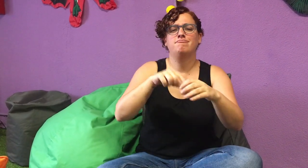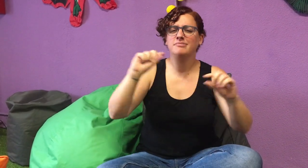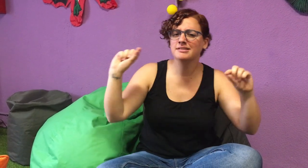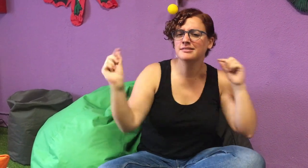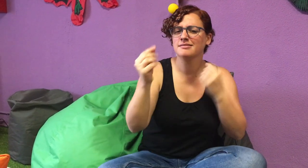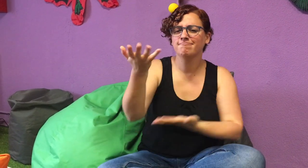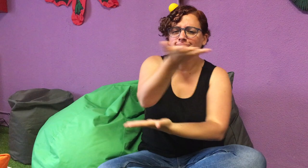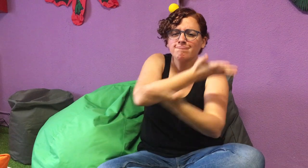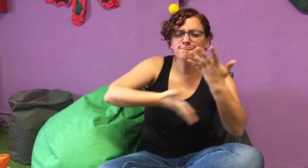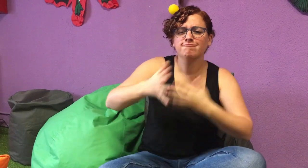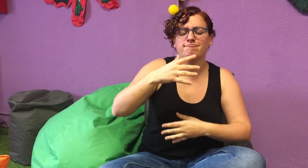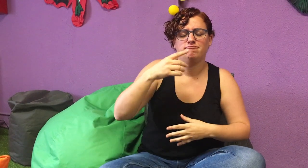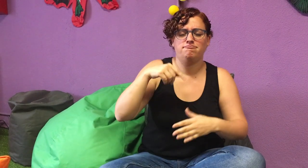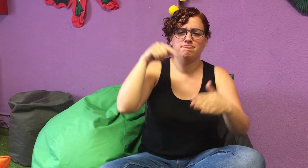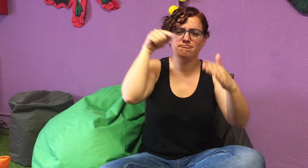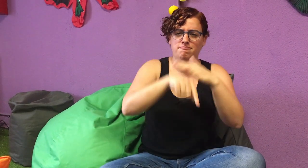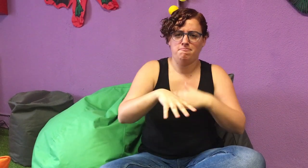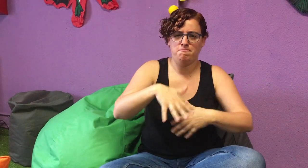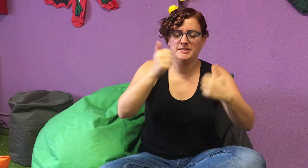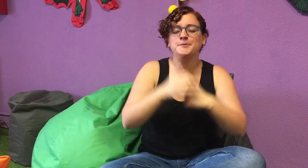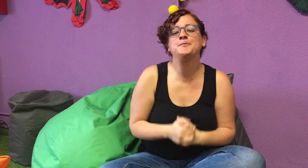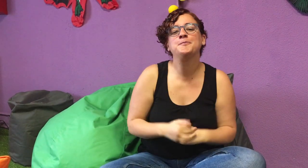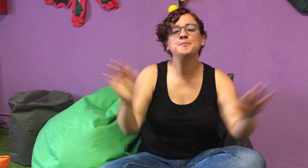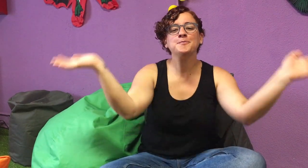participen en los debates y aporten sus experiencias para reflexionar colectivamente.